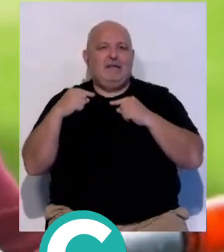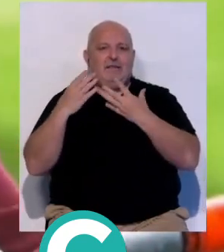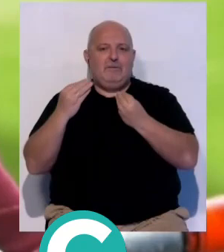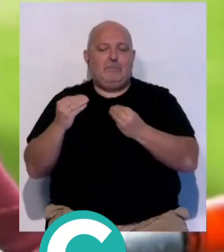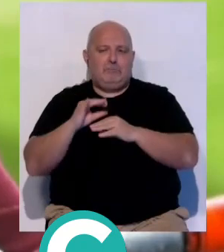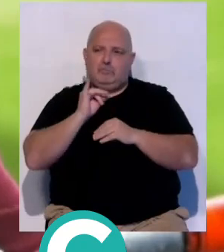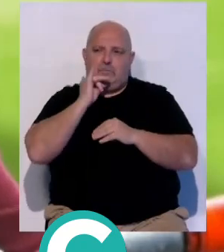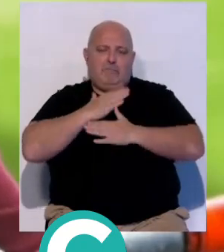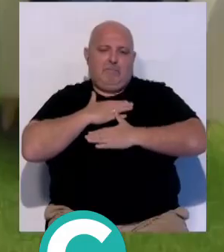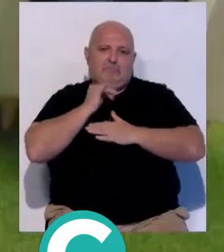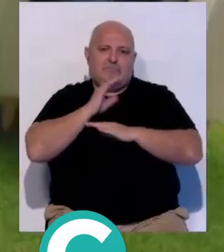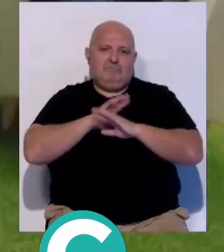era ya lo suficiente es que justamente el lenguaje